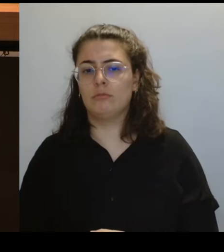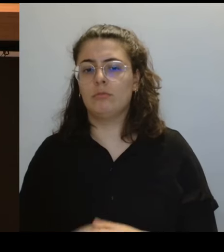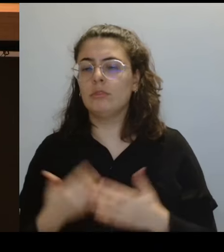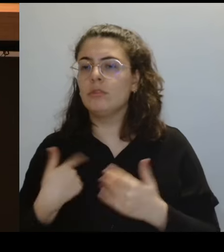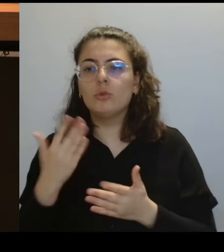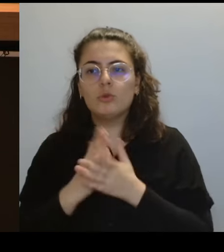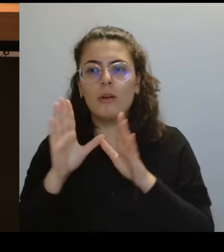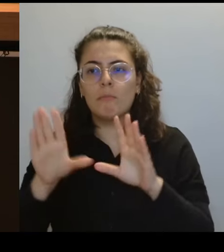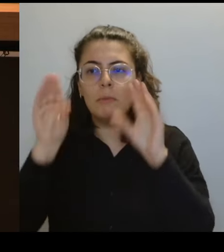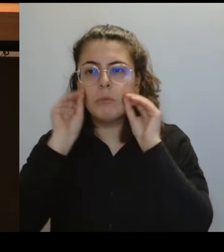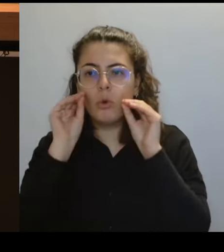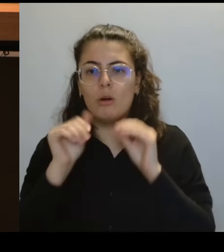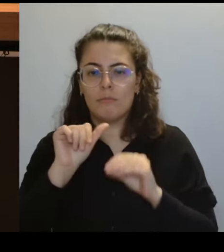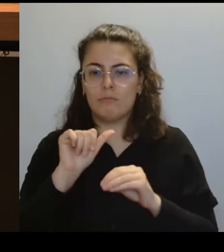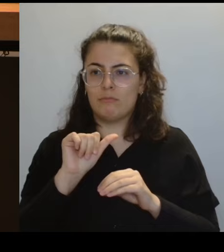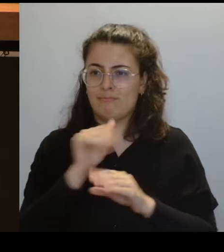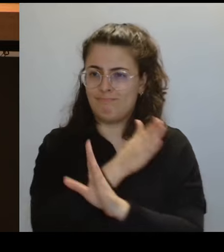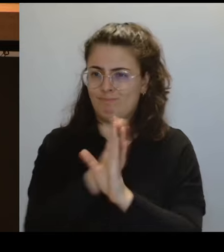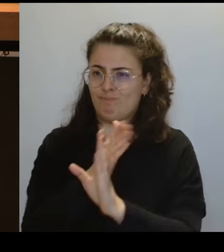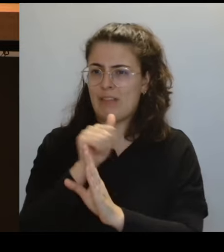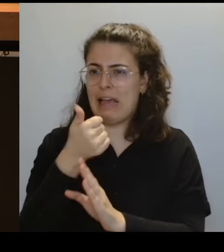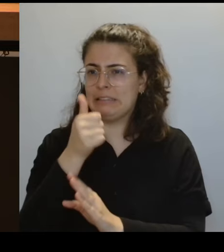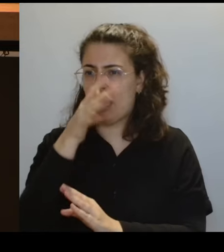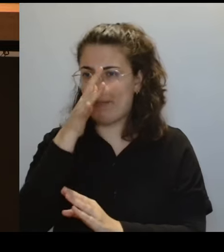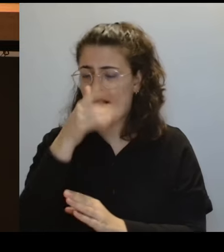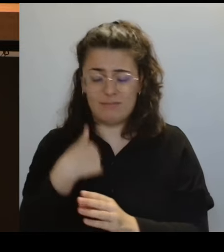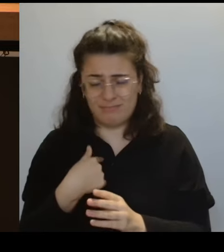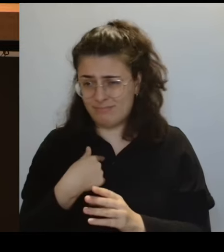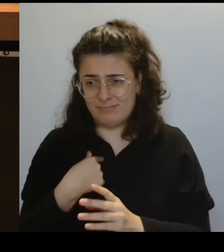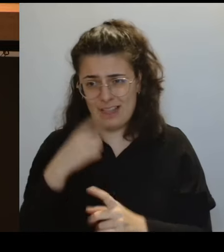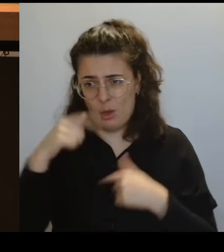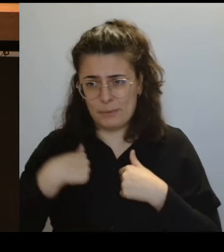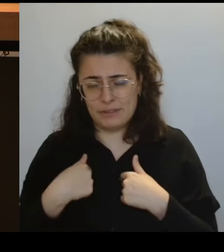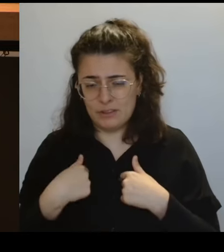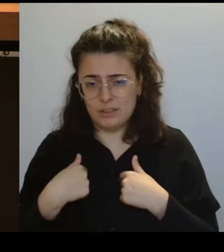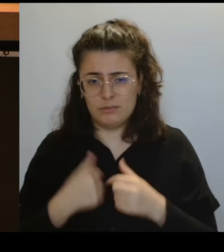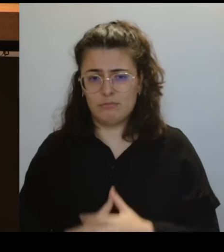Das glaube ich im Leben nicht. Da möchte ich gerne so und so viel Probeläufe sehen, dass es